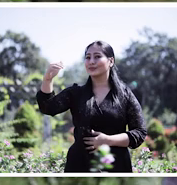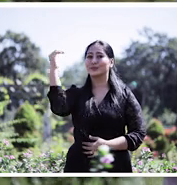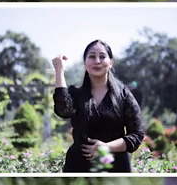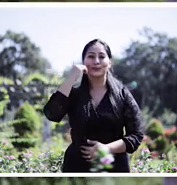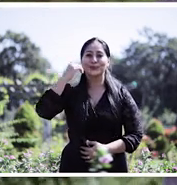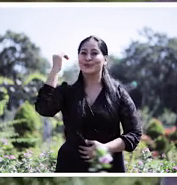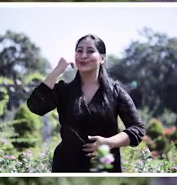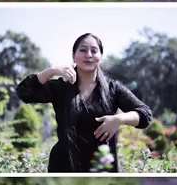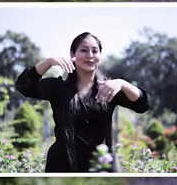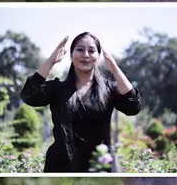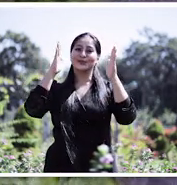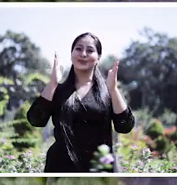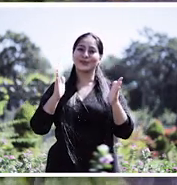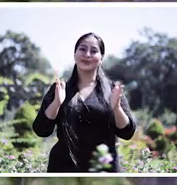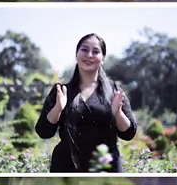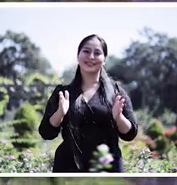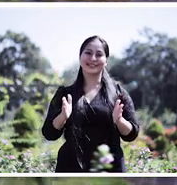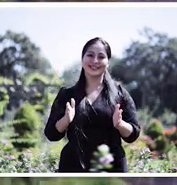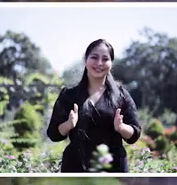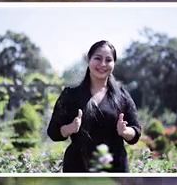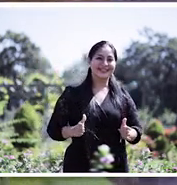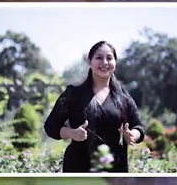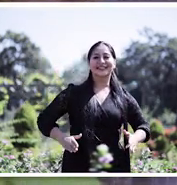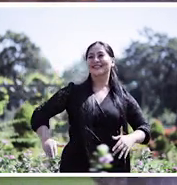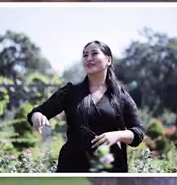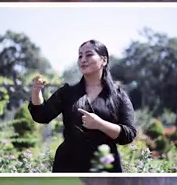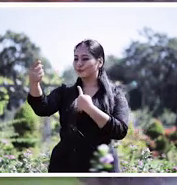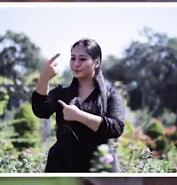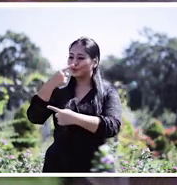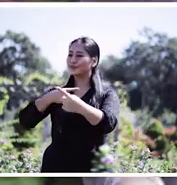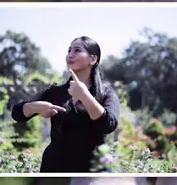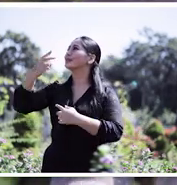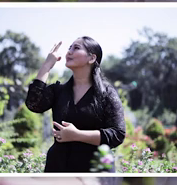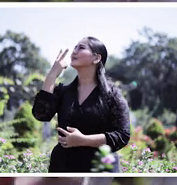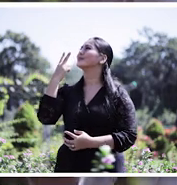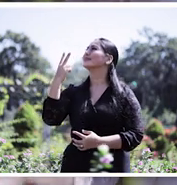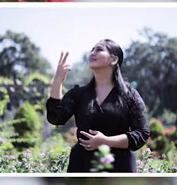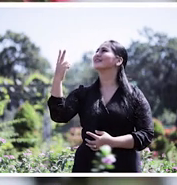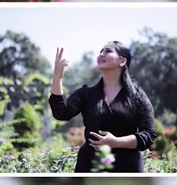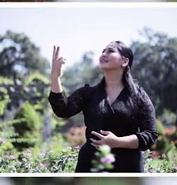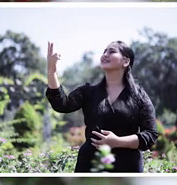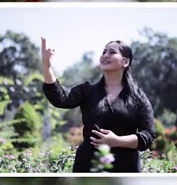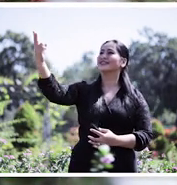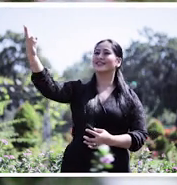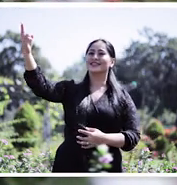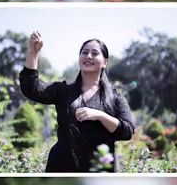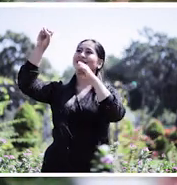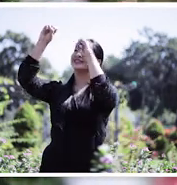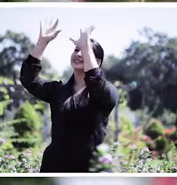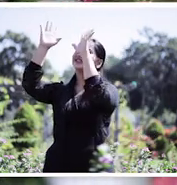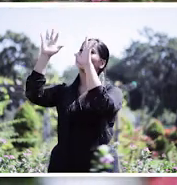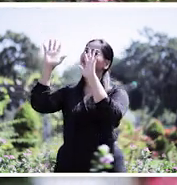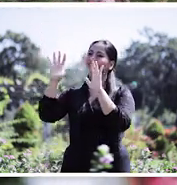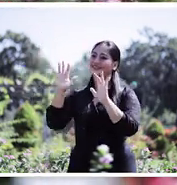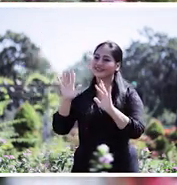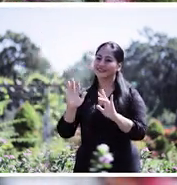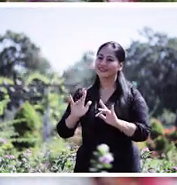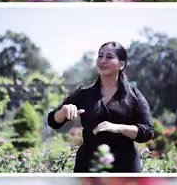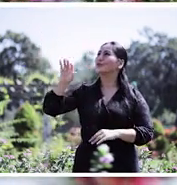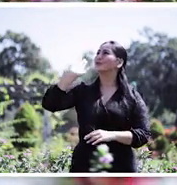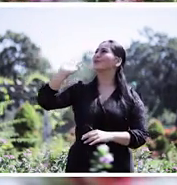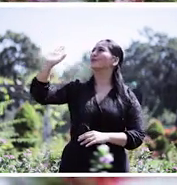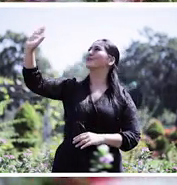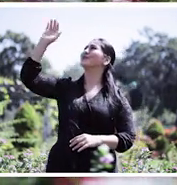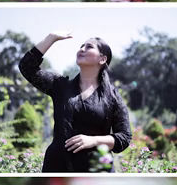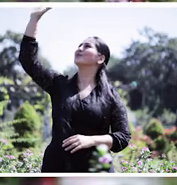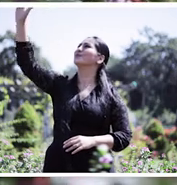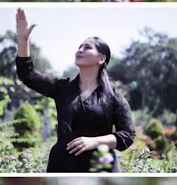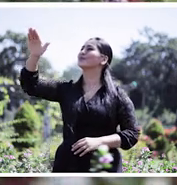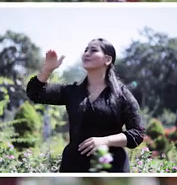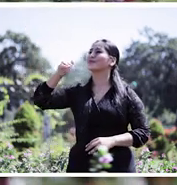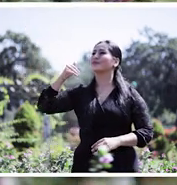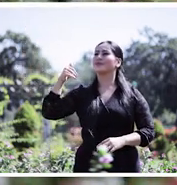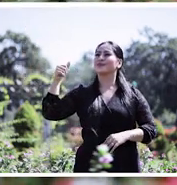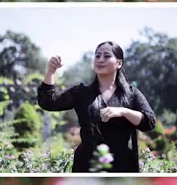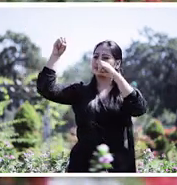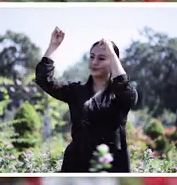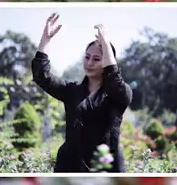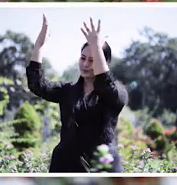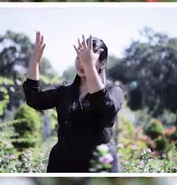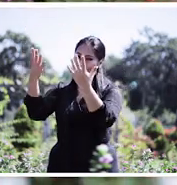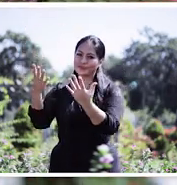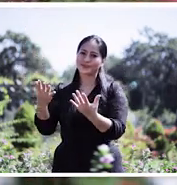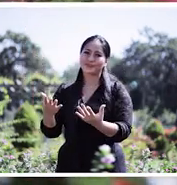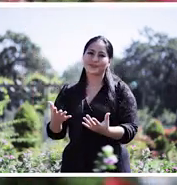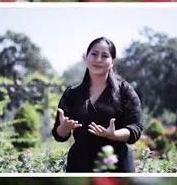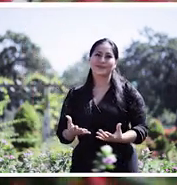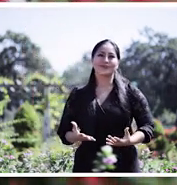やがて花は咲き 栄光の主が来られる